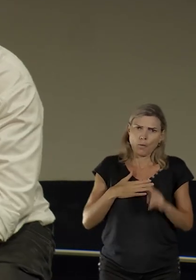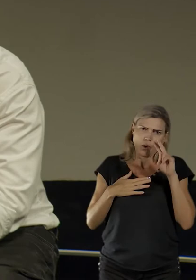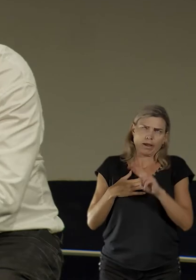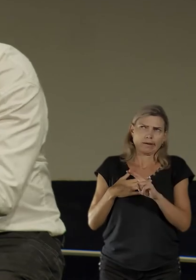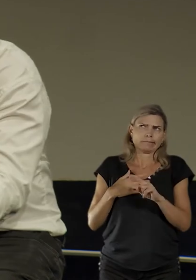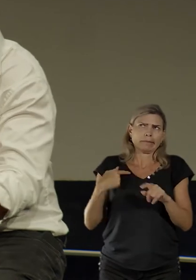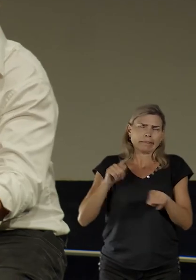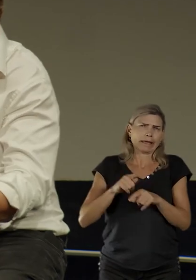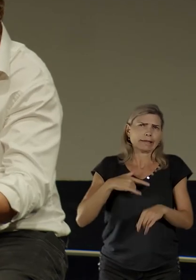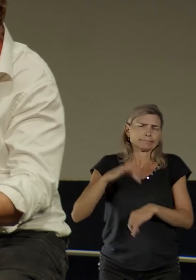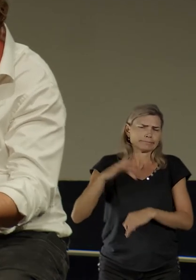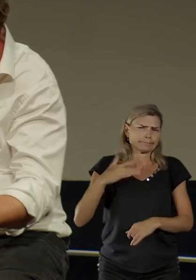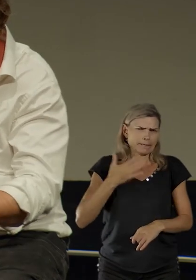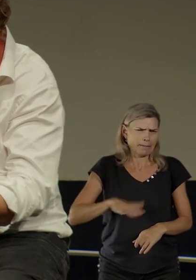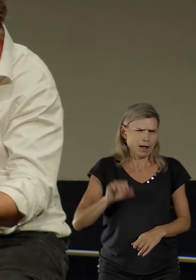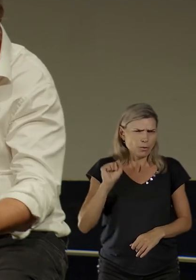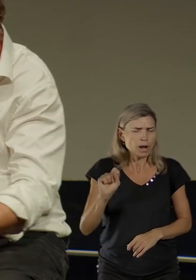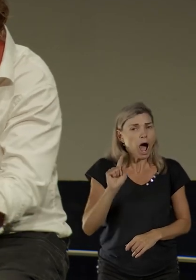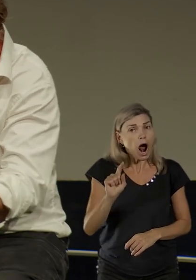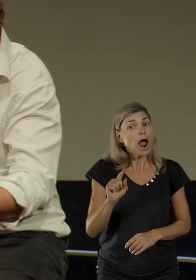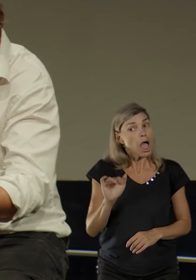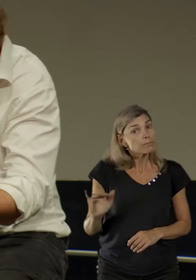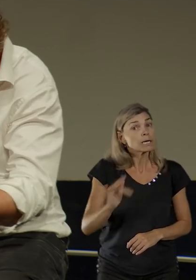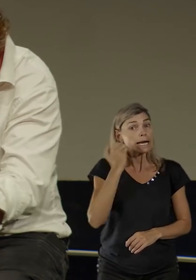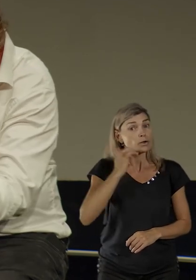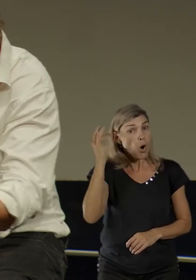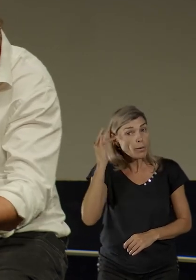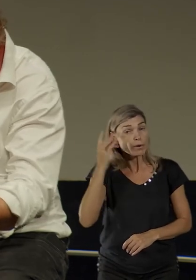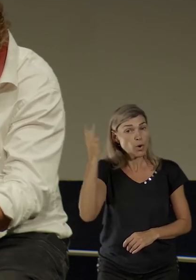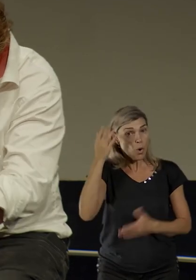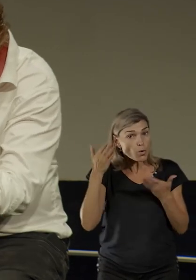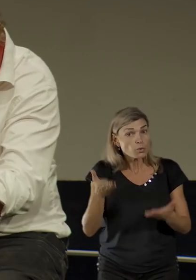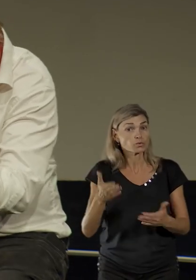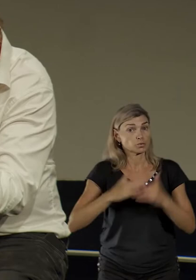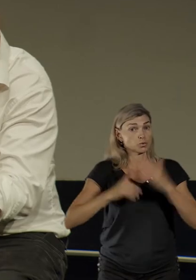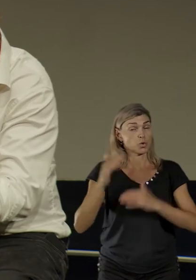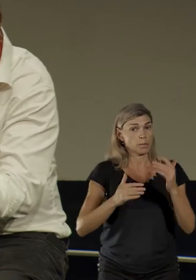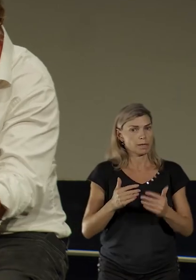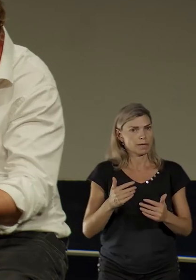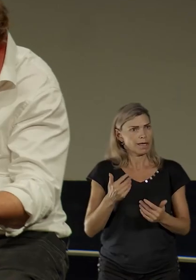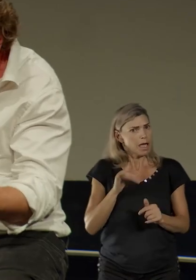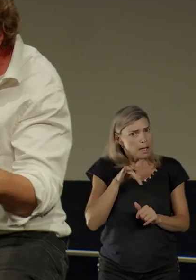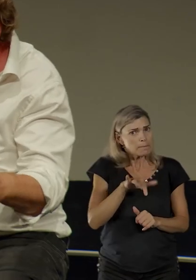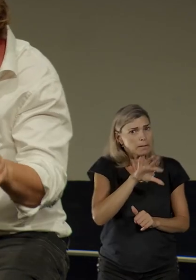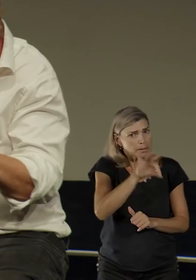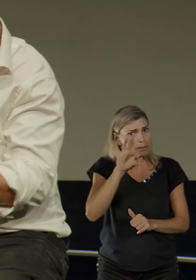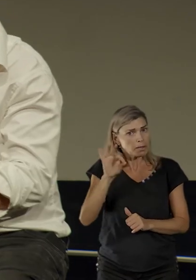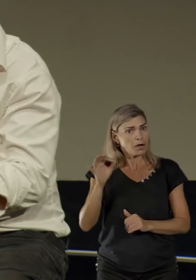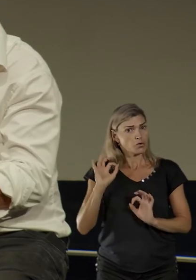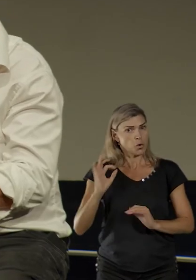Ale prostě tam samozřejmě byli taky lidi, kteří měli hlavu. A jinak by nepostavili to, co postavili. Nepostavili by metro a podobně. A oni uvažovali